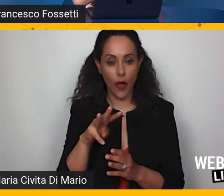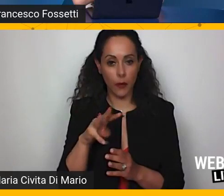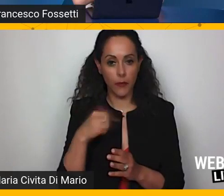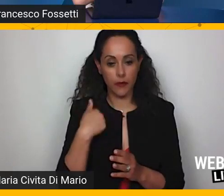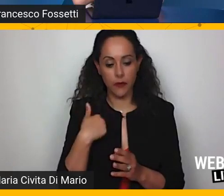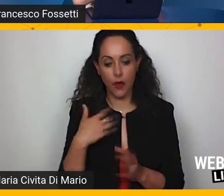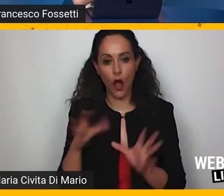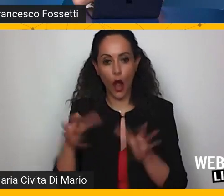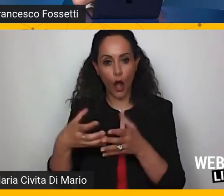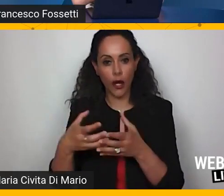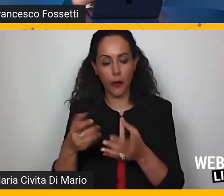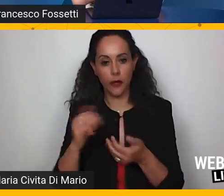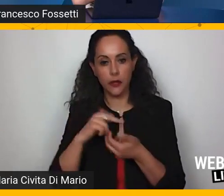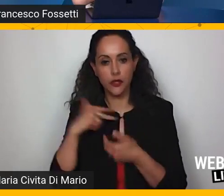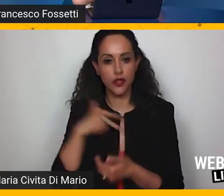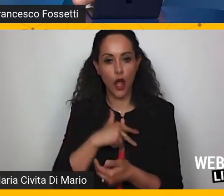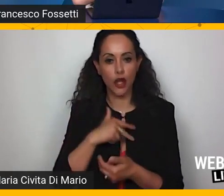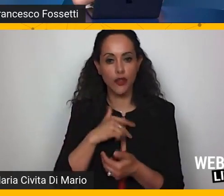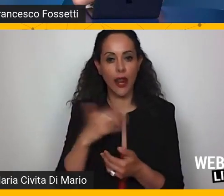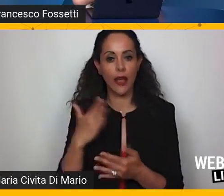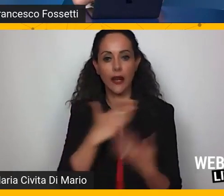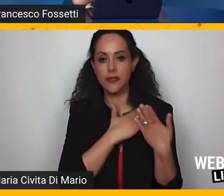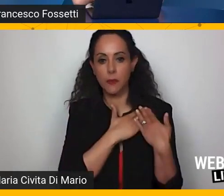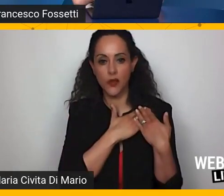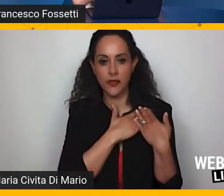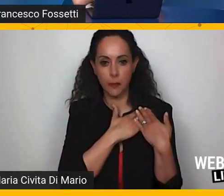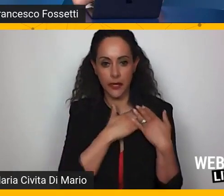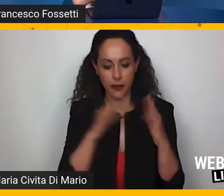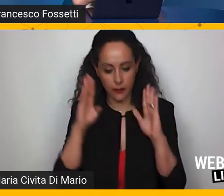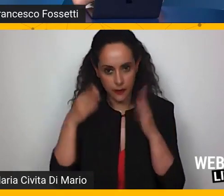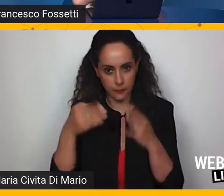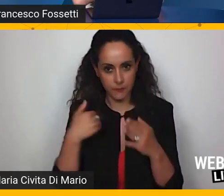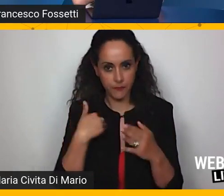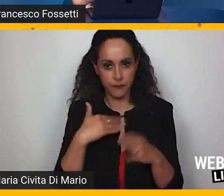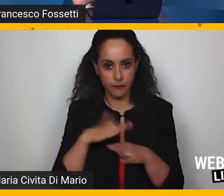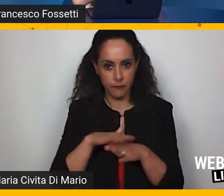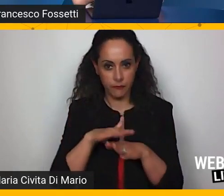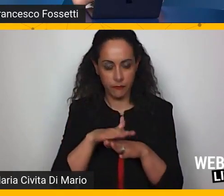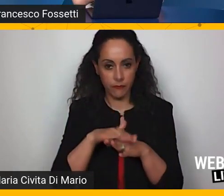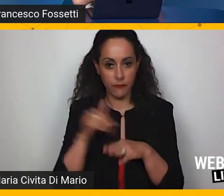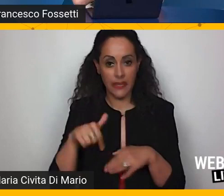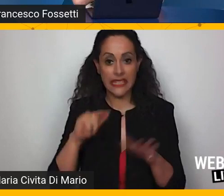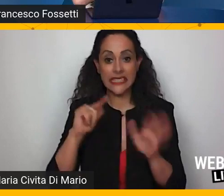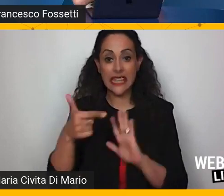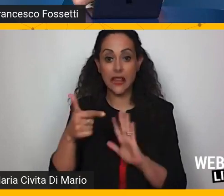corporate social responsability questa sera siamo qui per il